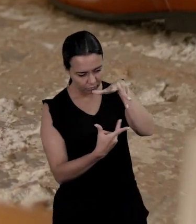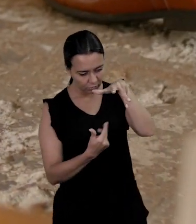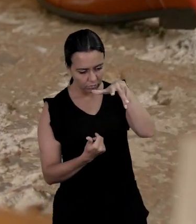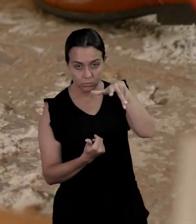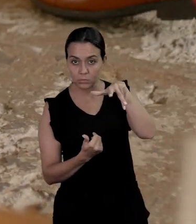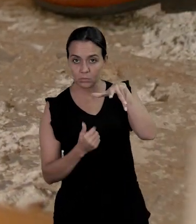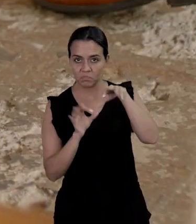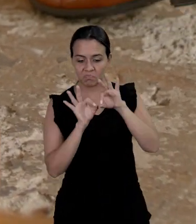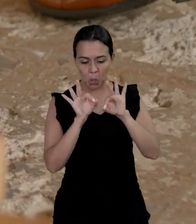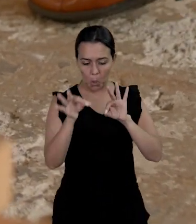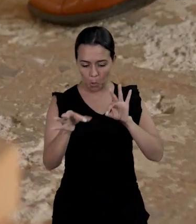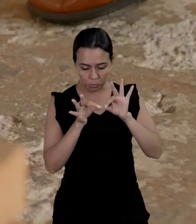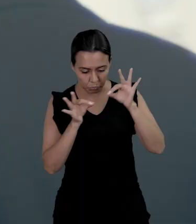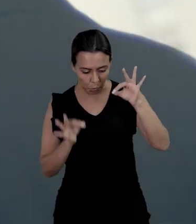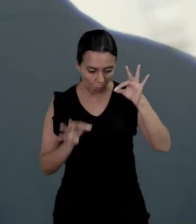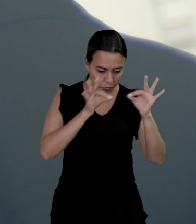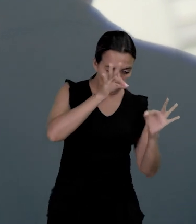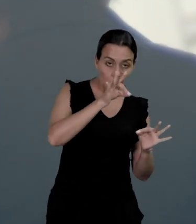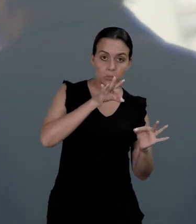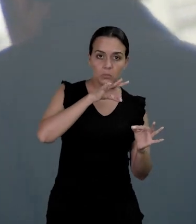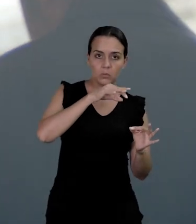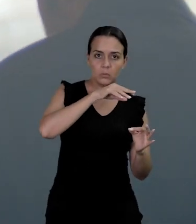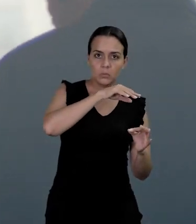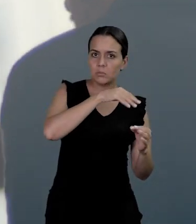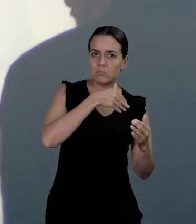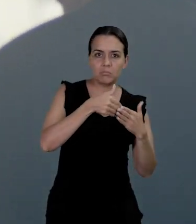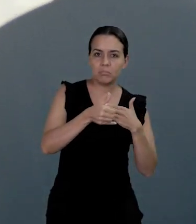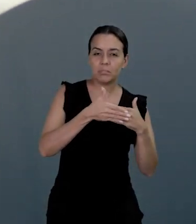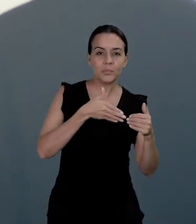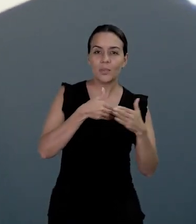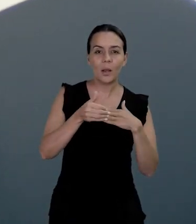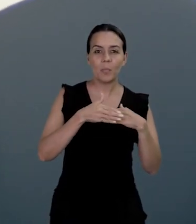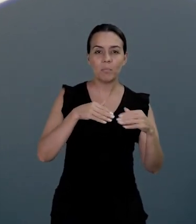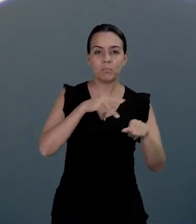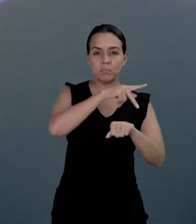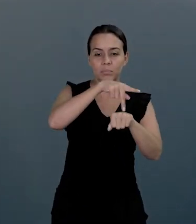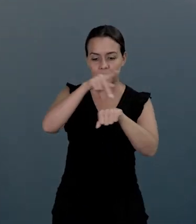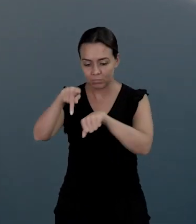sem obstáculos de distâncias e de diferenças geográficas,